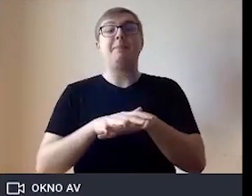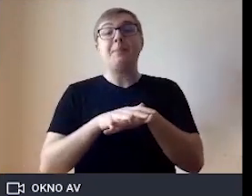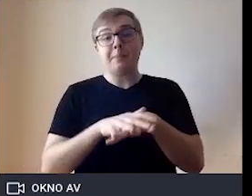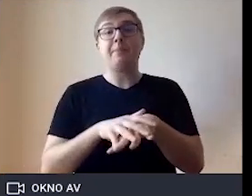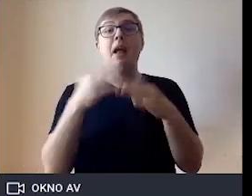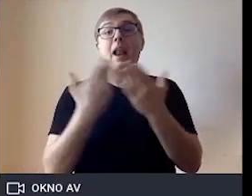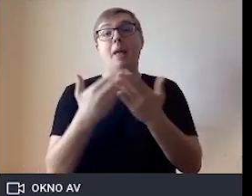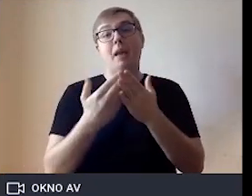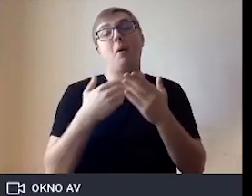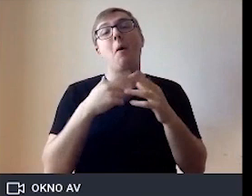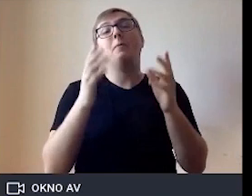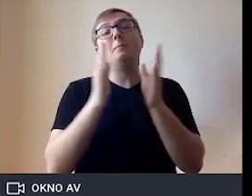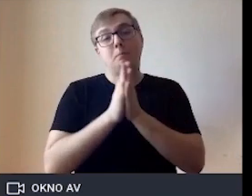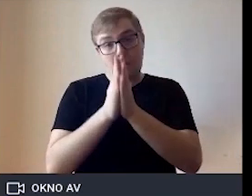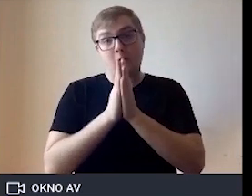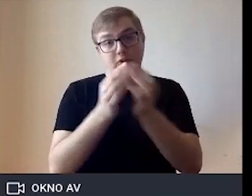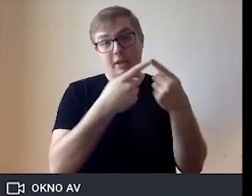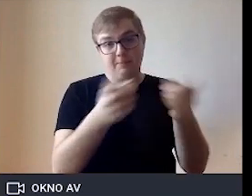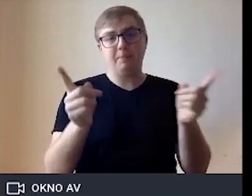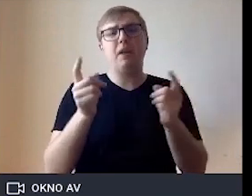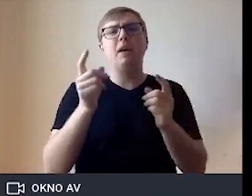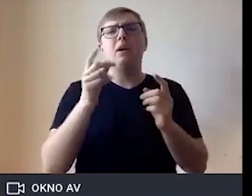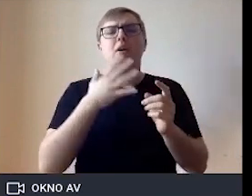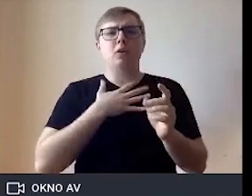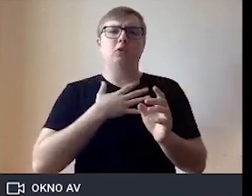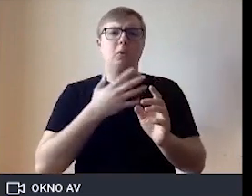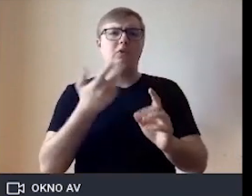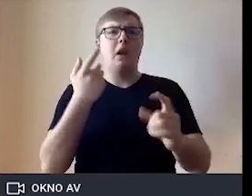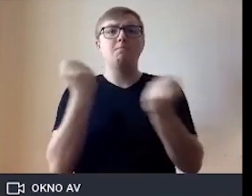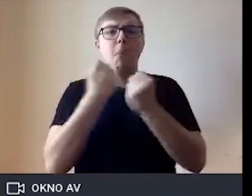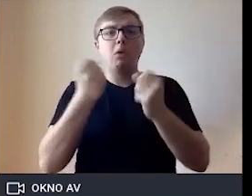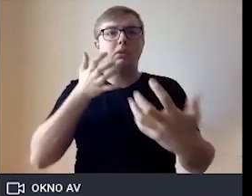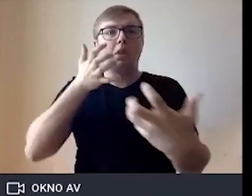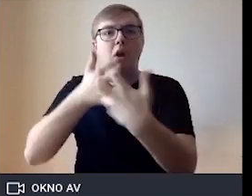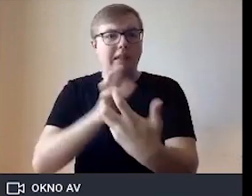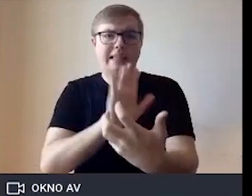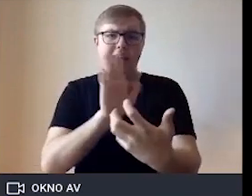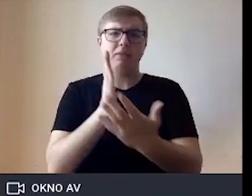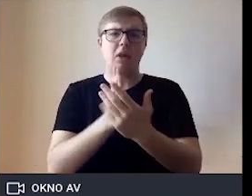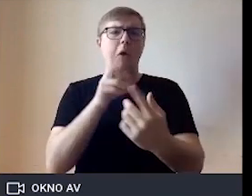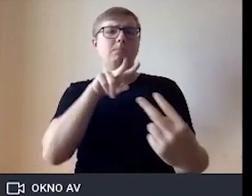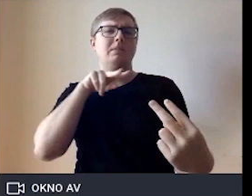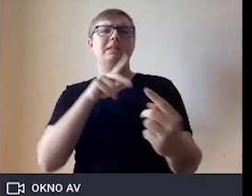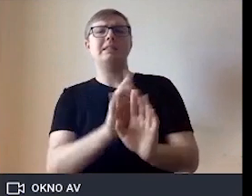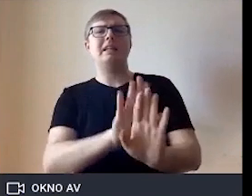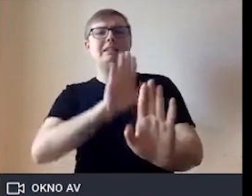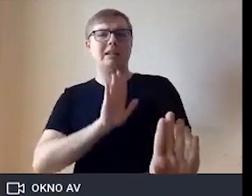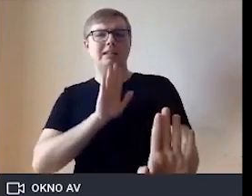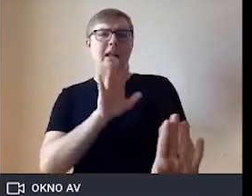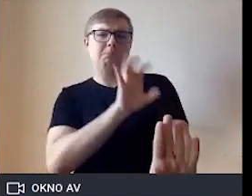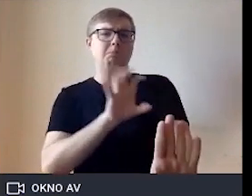Dlatego mam do Was prośbę, podchodźcie do jego wykładu, jego osoby z dystansem :)